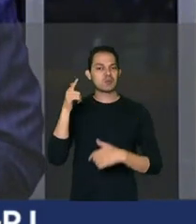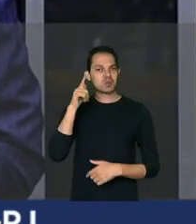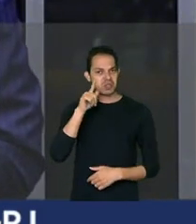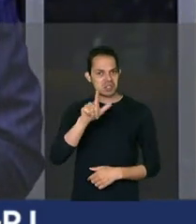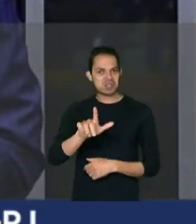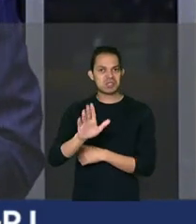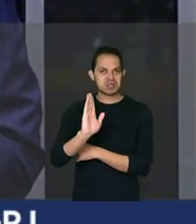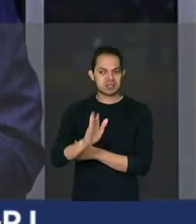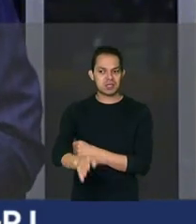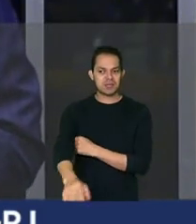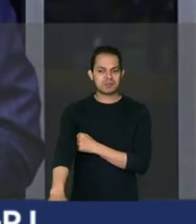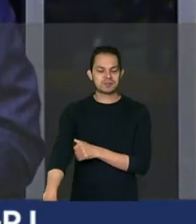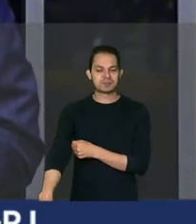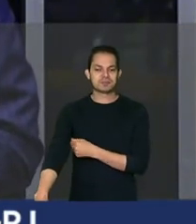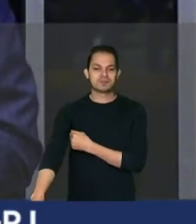MAIS RICO DO MUNDO. O QUARTO ENTRE OS PAÍSES MAIS